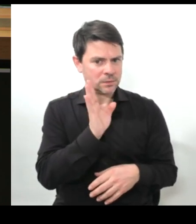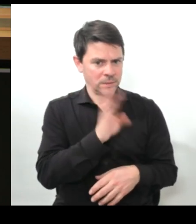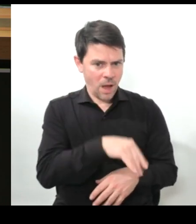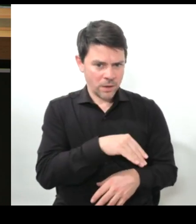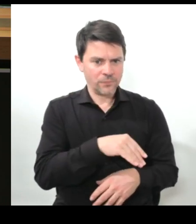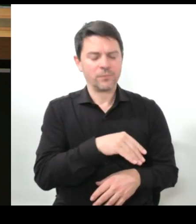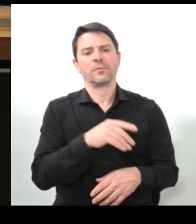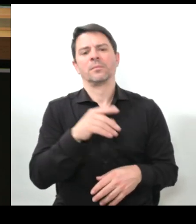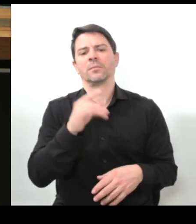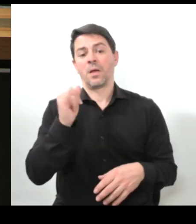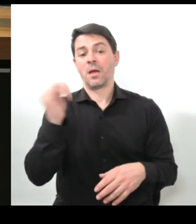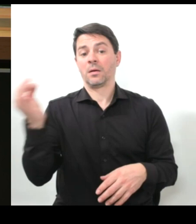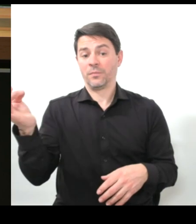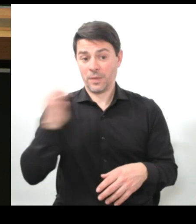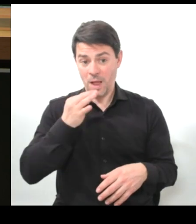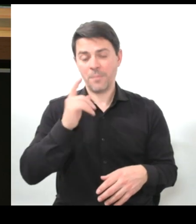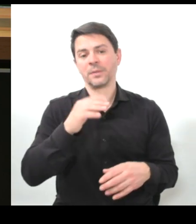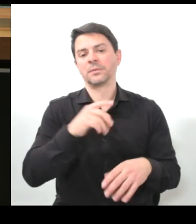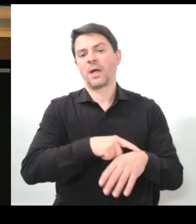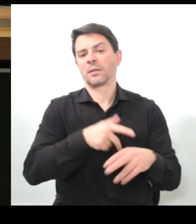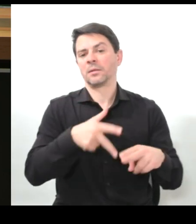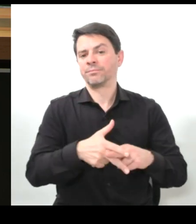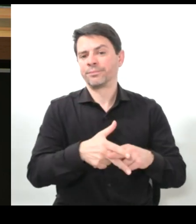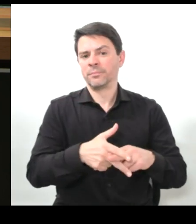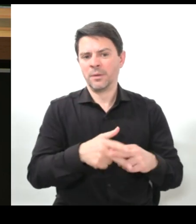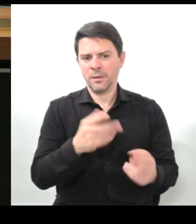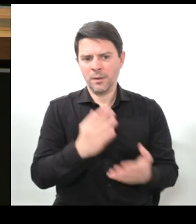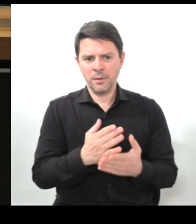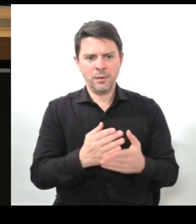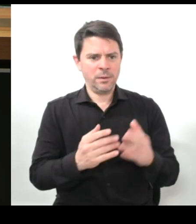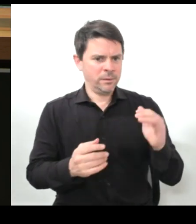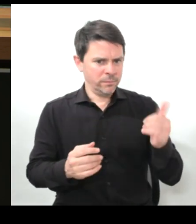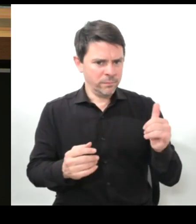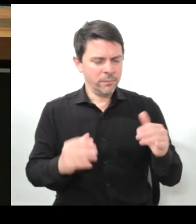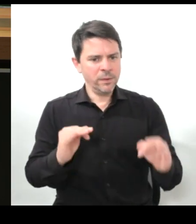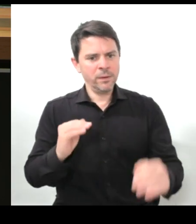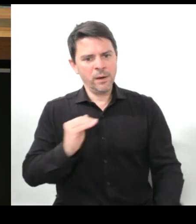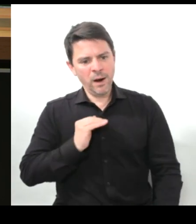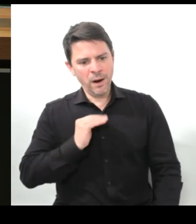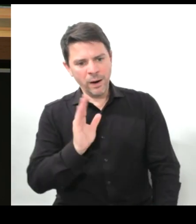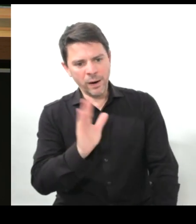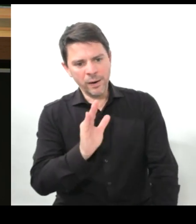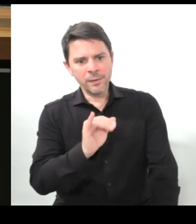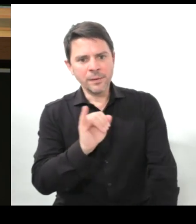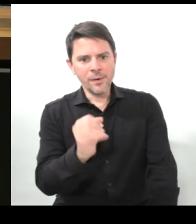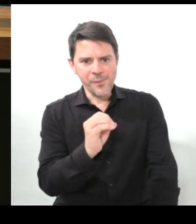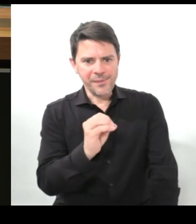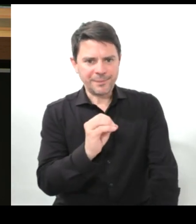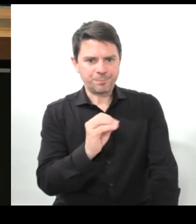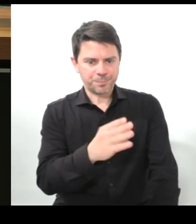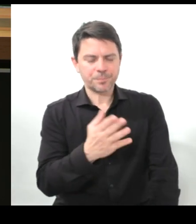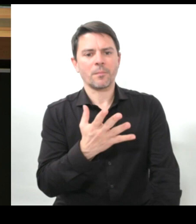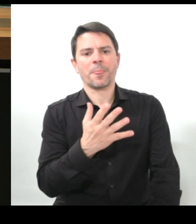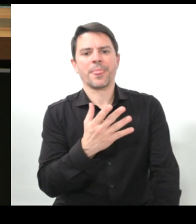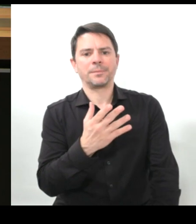Herzlichen Dank, Herr Hansel. Sie kommen jetzt. Es ist der vierte Punkt, denn wir sind bei der Frage kann ich das